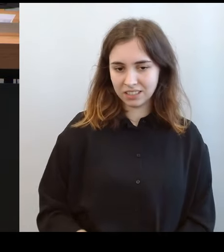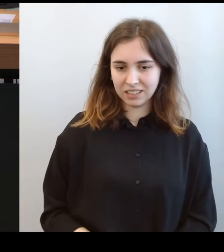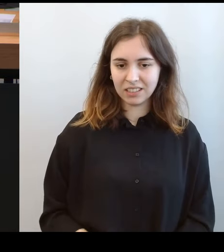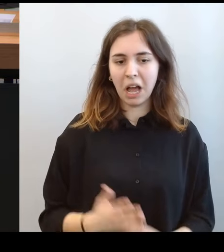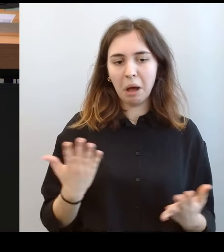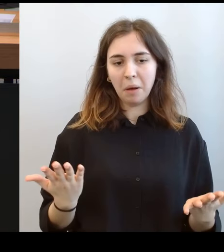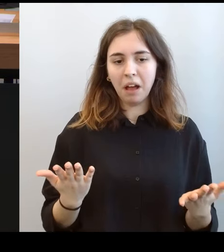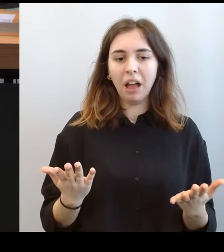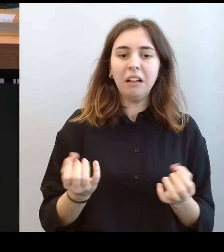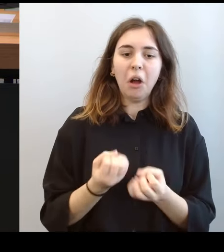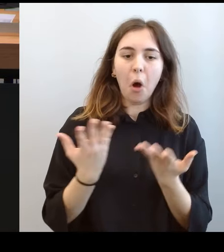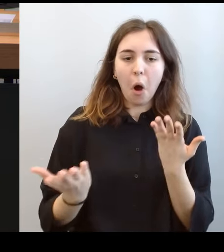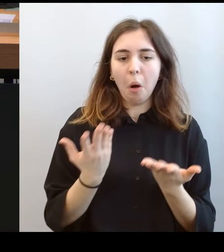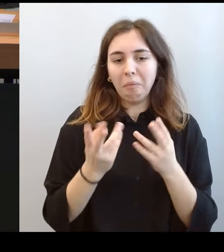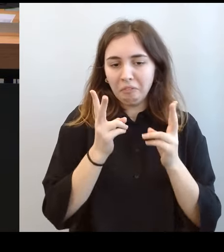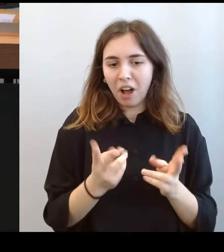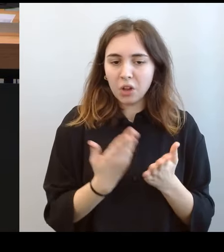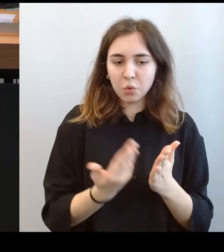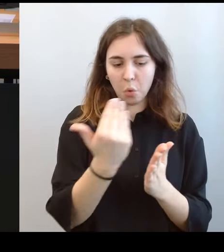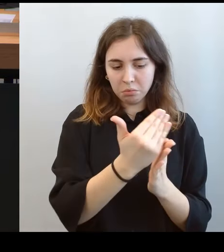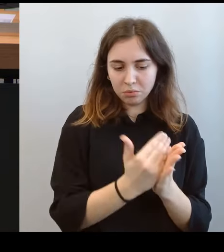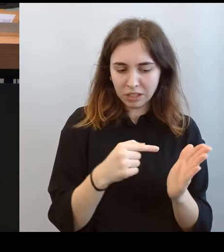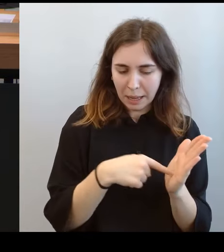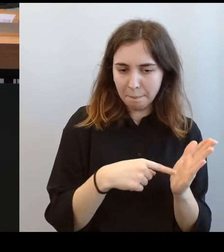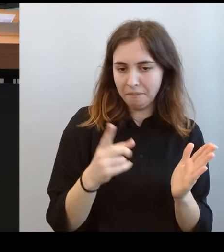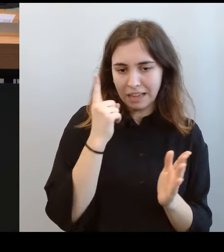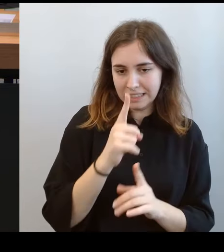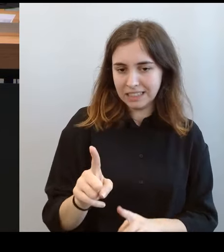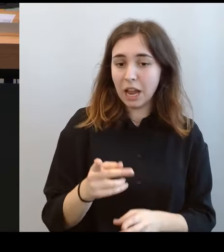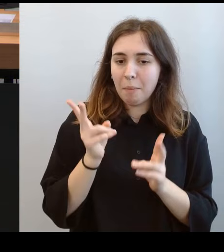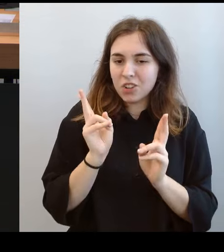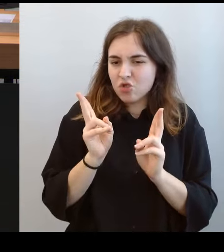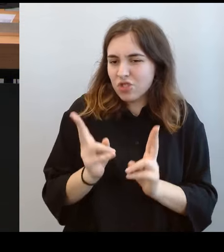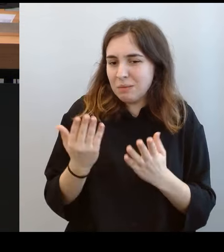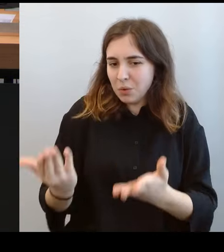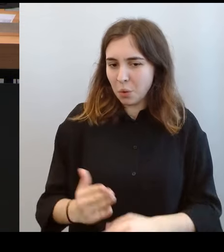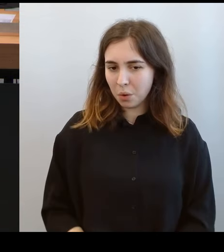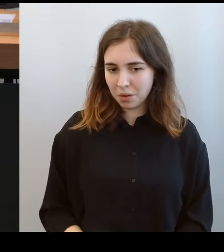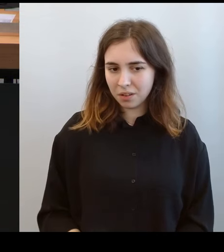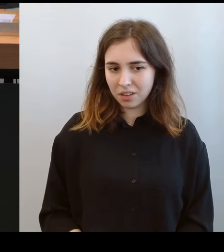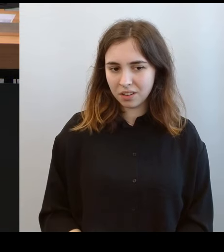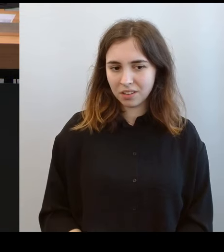Also wenn wir solche Regeln noch haben sollten nach unserer Recherche sind die nicht mehr mit Betriebsvereinbarungen,